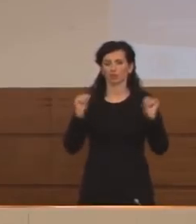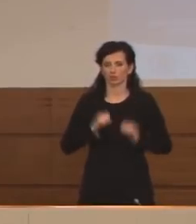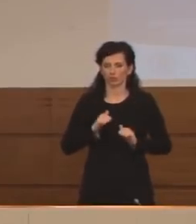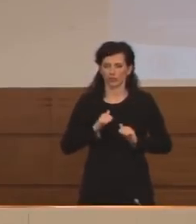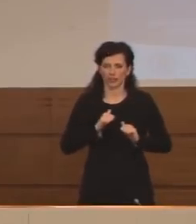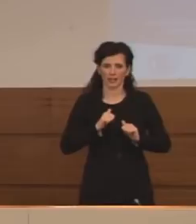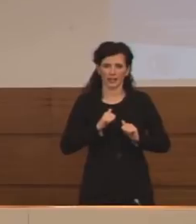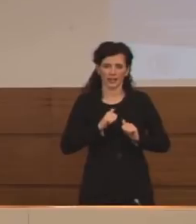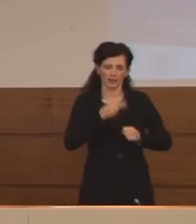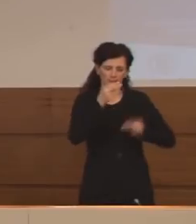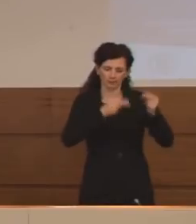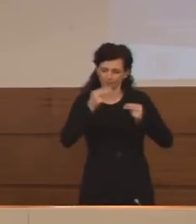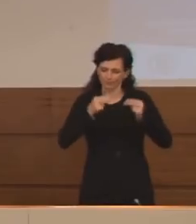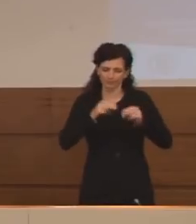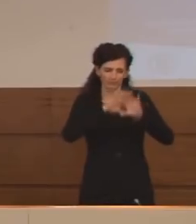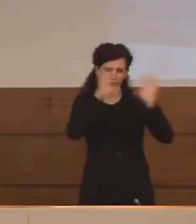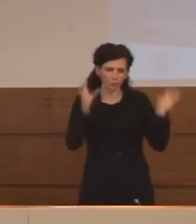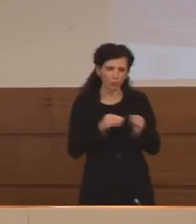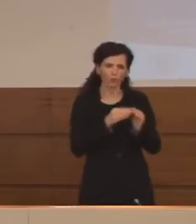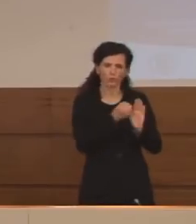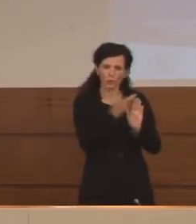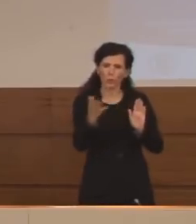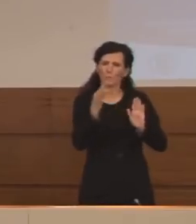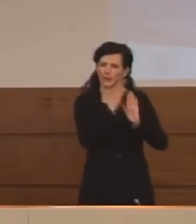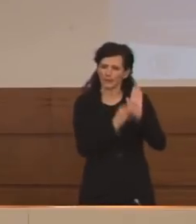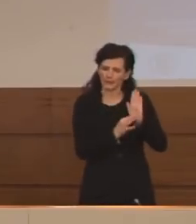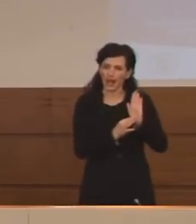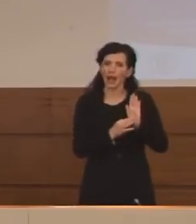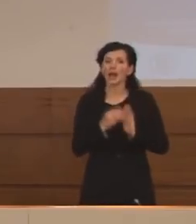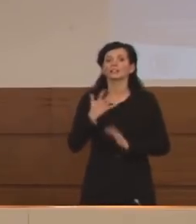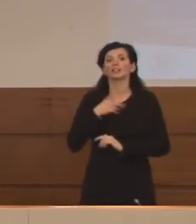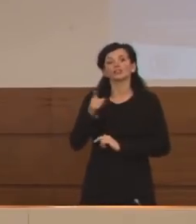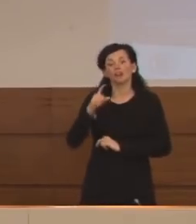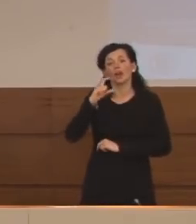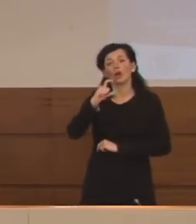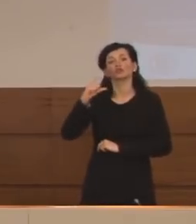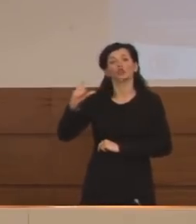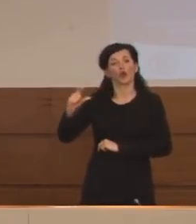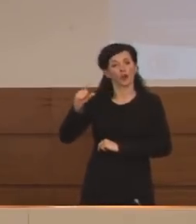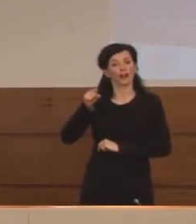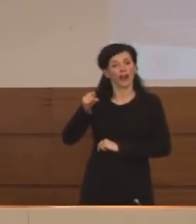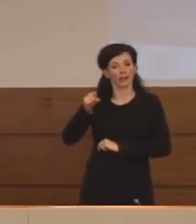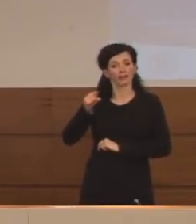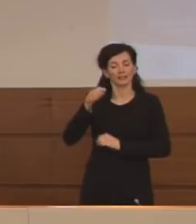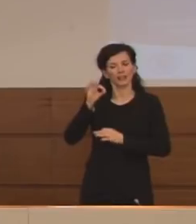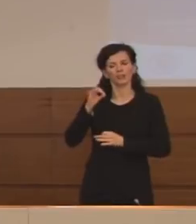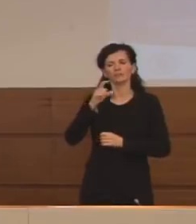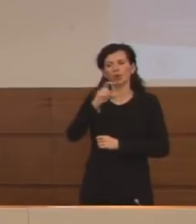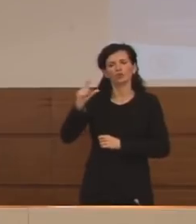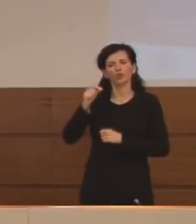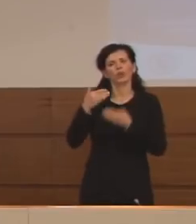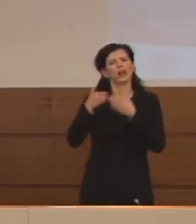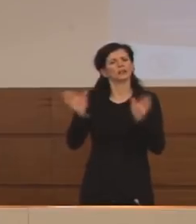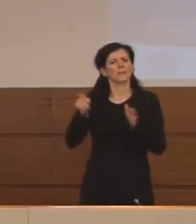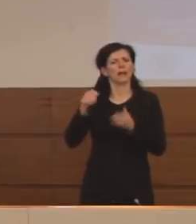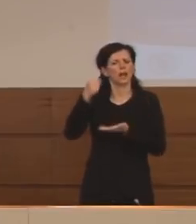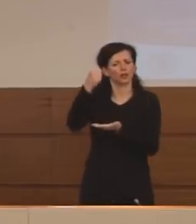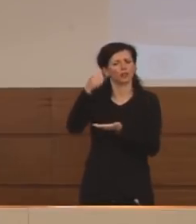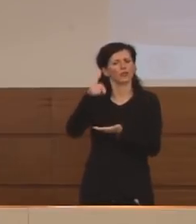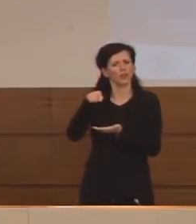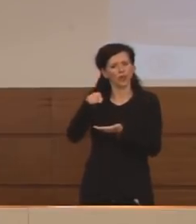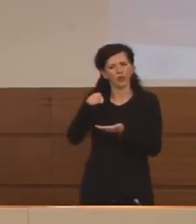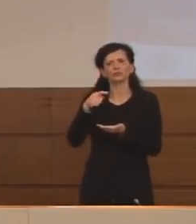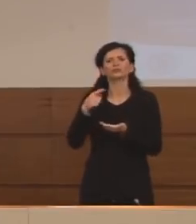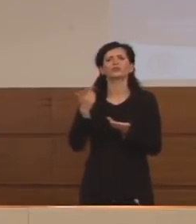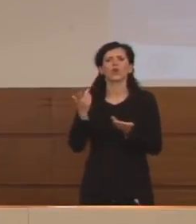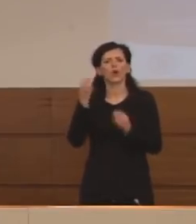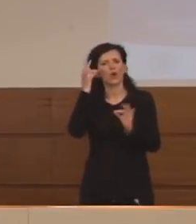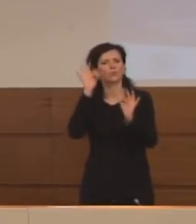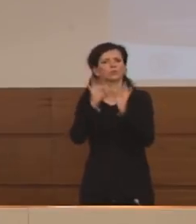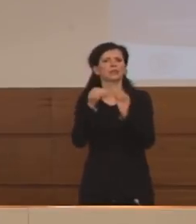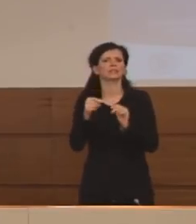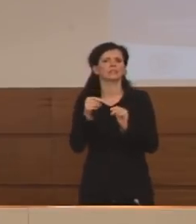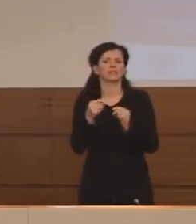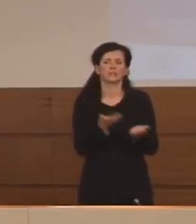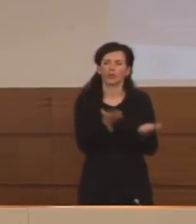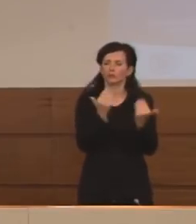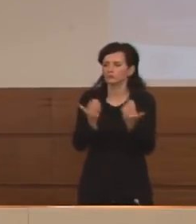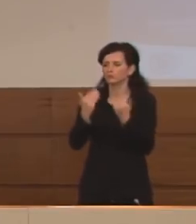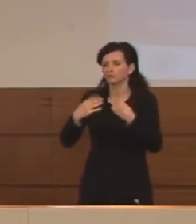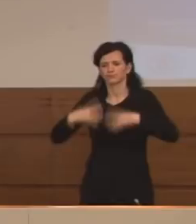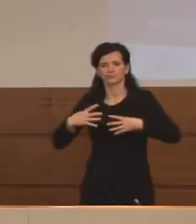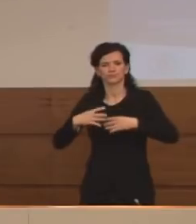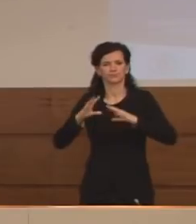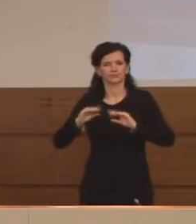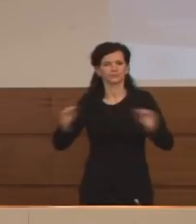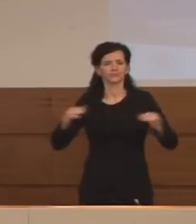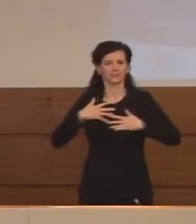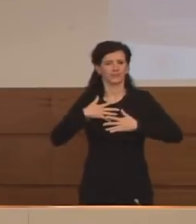nel conto corrente dedicato, aperto per procedere al pagamento dei ventilatori e dei dispositivi di protezione individuale